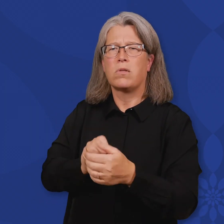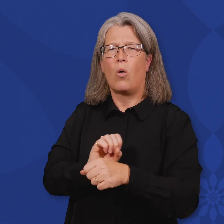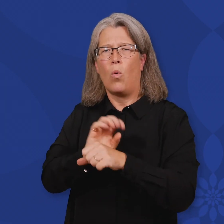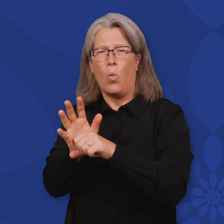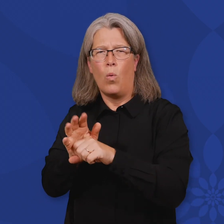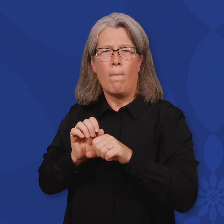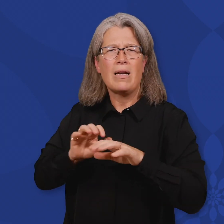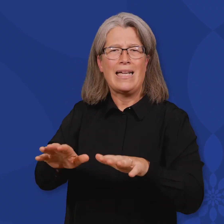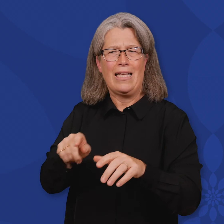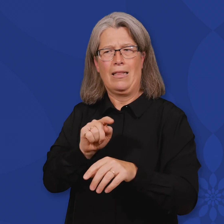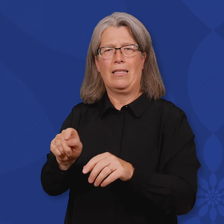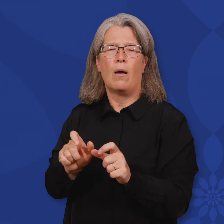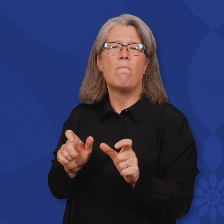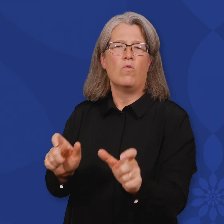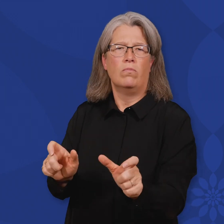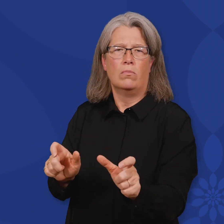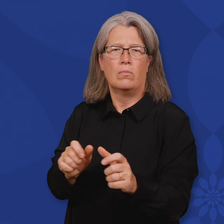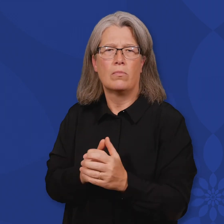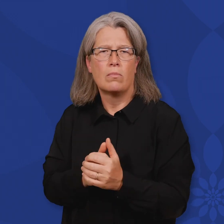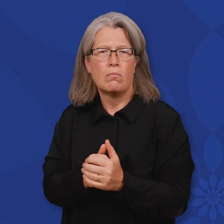under de kommande veckorna och månaderna.